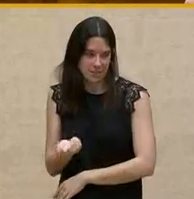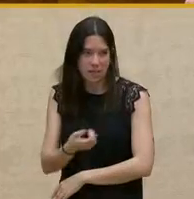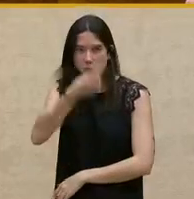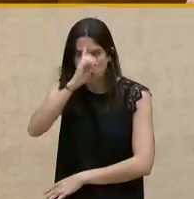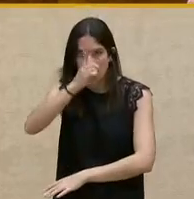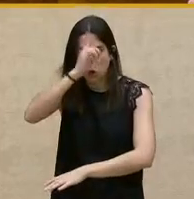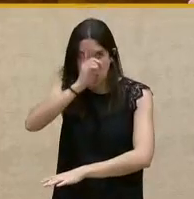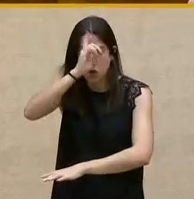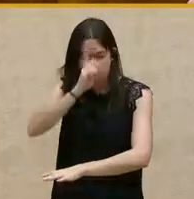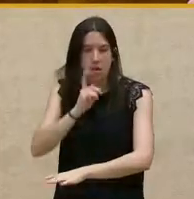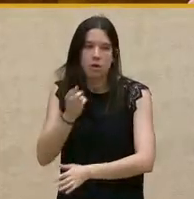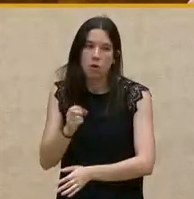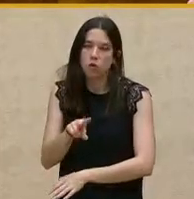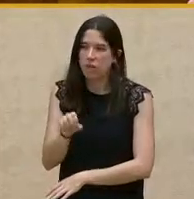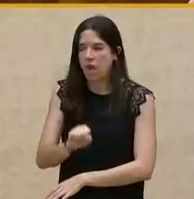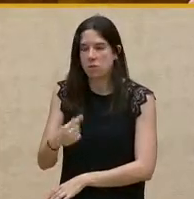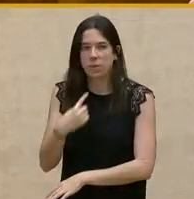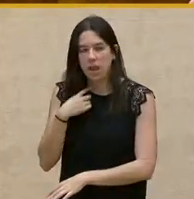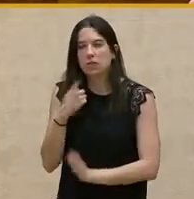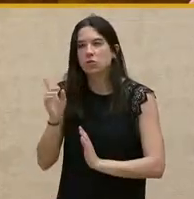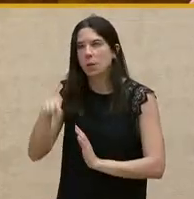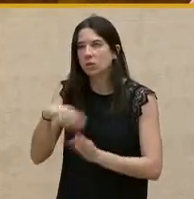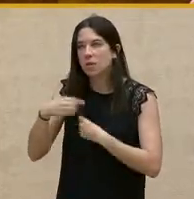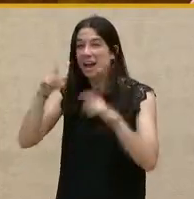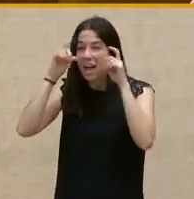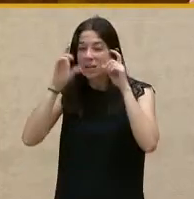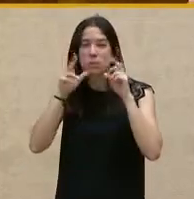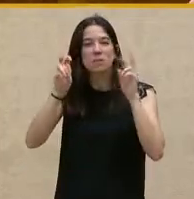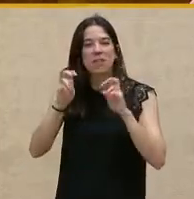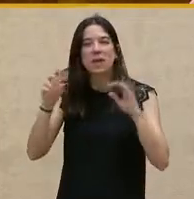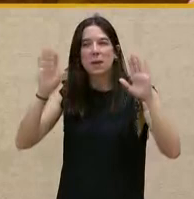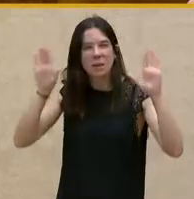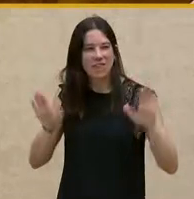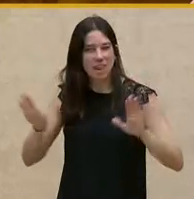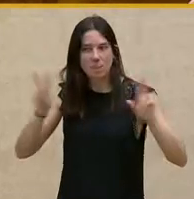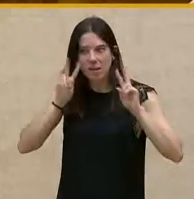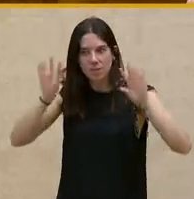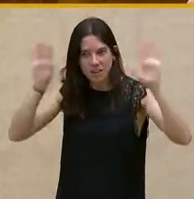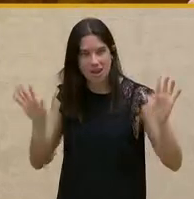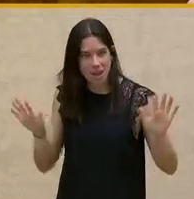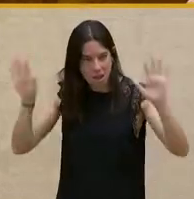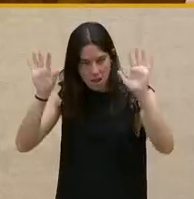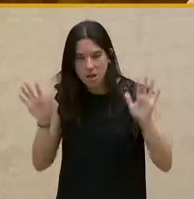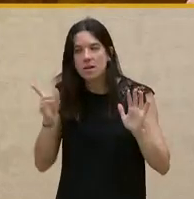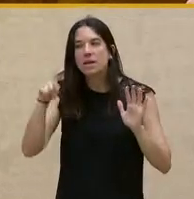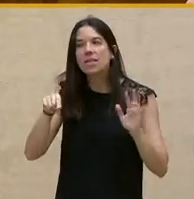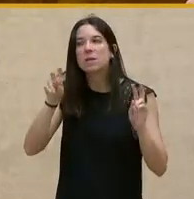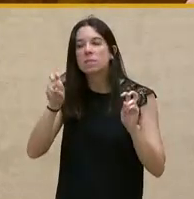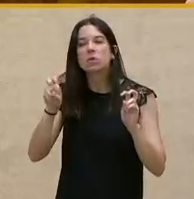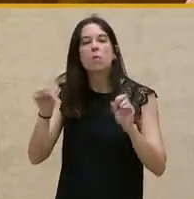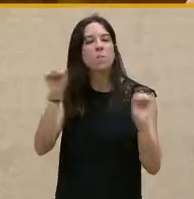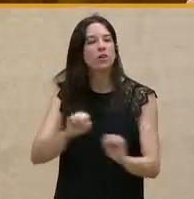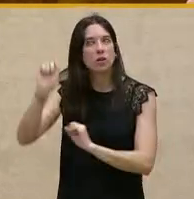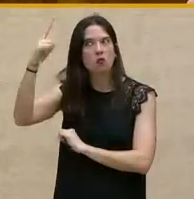ido utilizando gafas para el tema de la periferia y también para el tema de la protección solar.